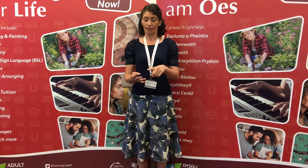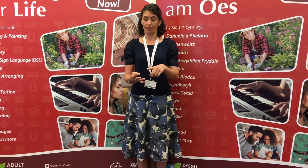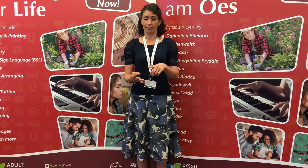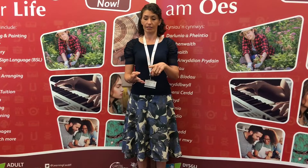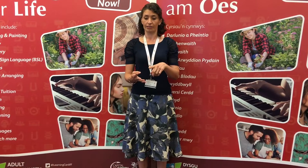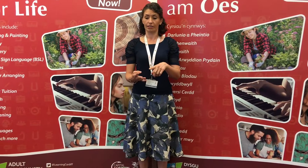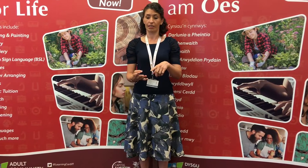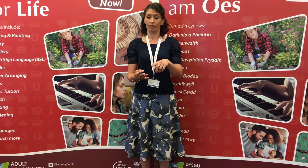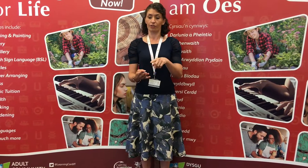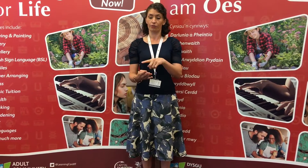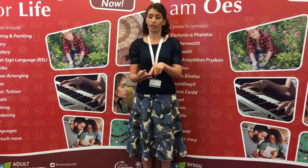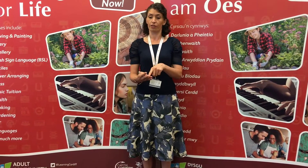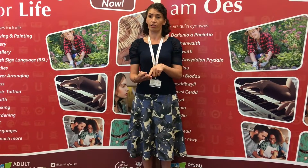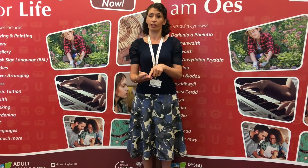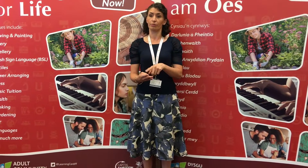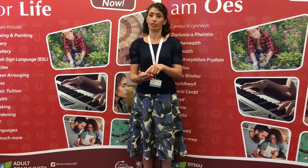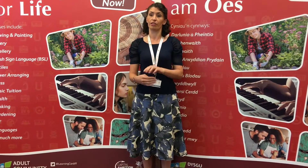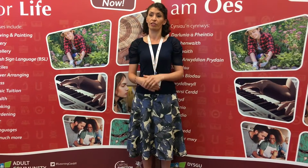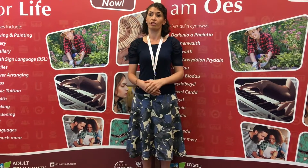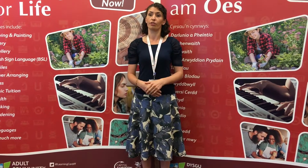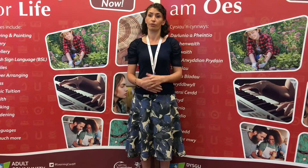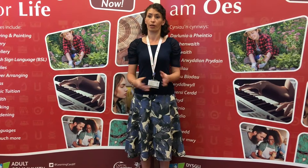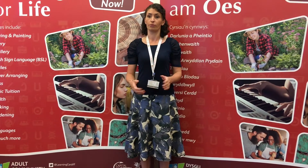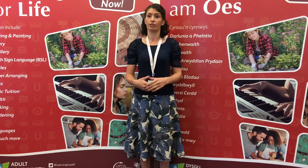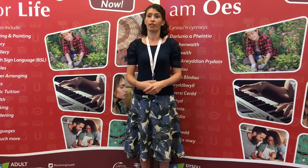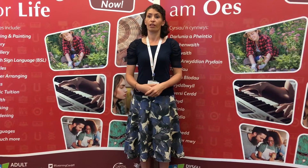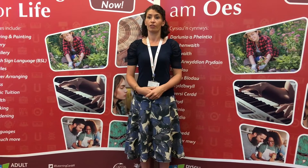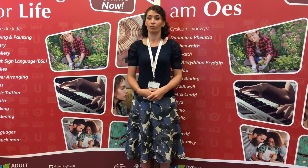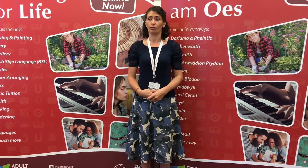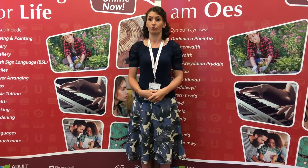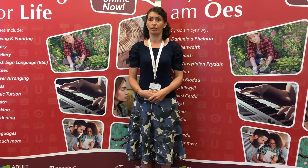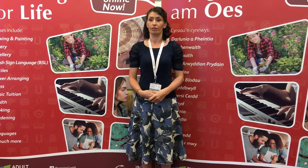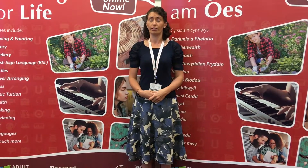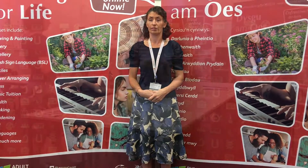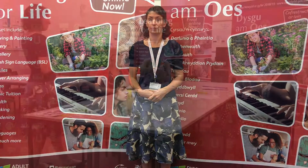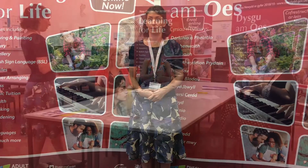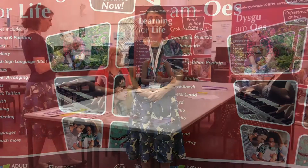There are 3 other themes that are done throughout the course period as well. Mae 3 thema arall a gwblhawyd drwy’r cwrs hefyd.